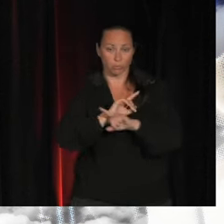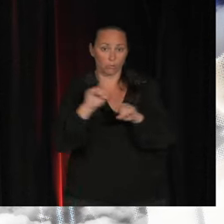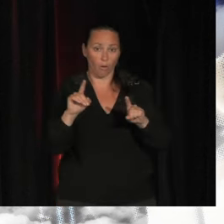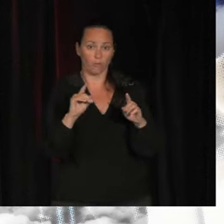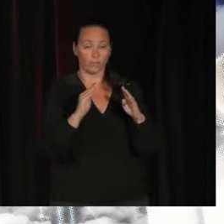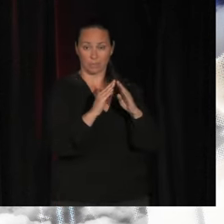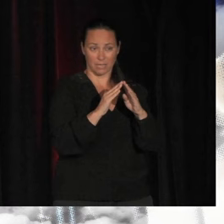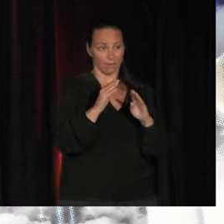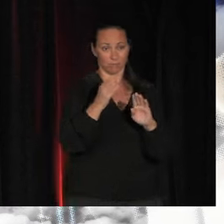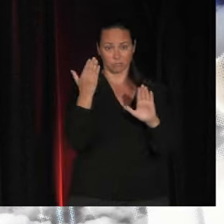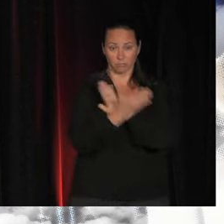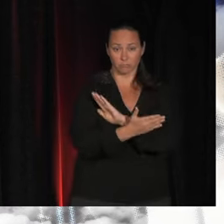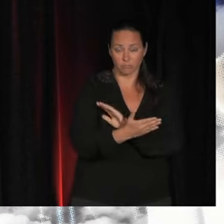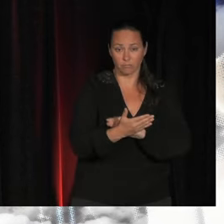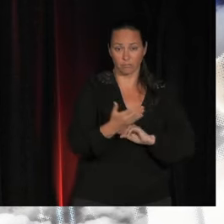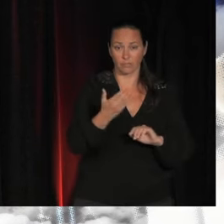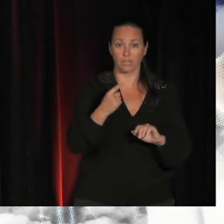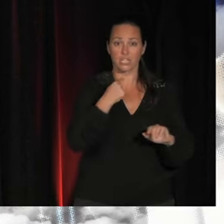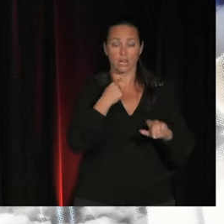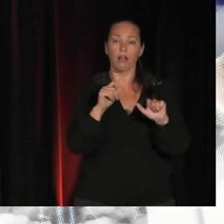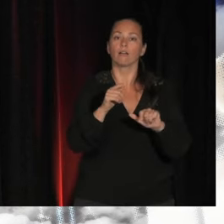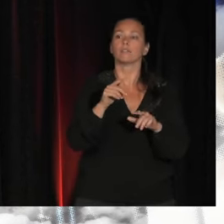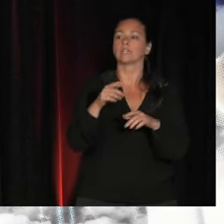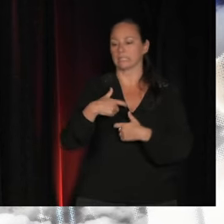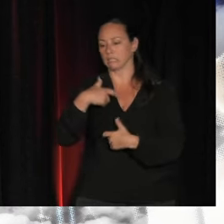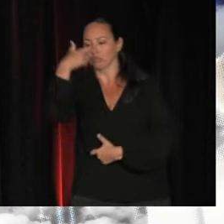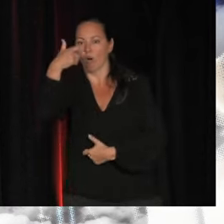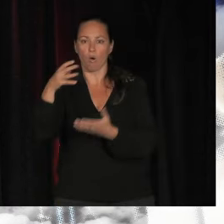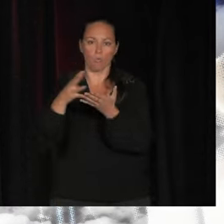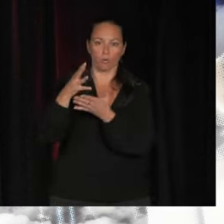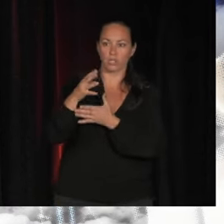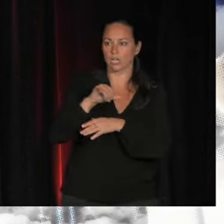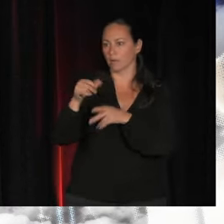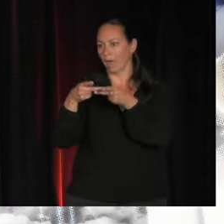Parce que qu''ils annulent des projets qui n'ont jamais été annoncés comme Titan, OK, c'est classic shit, c'est normal.